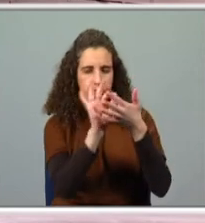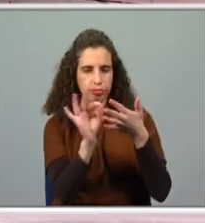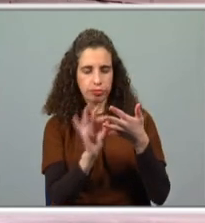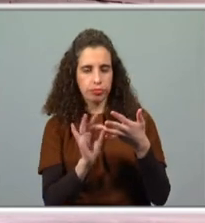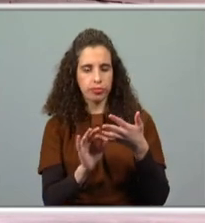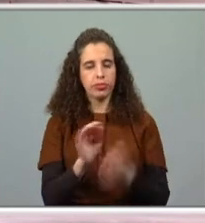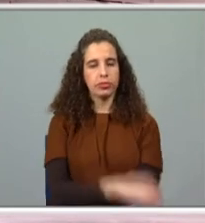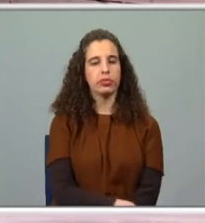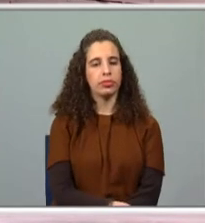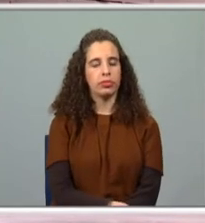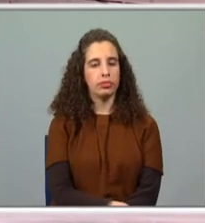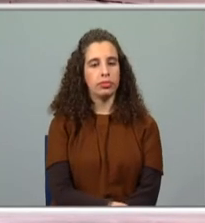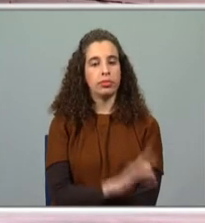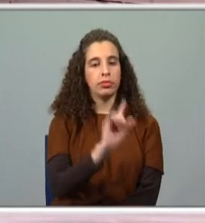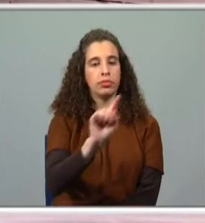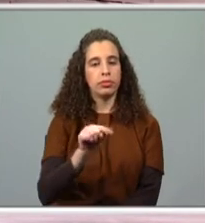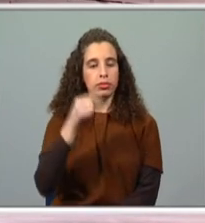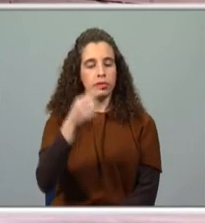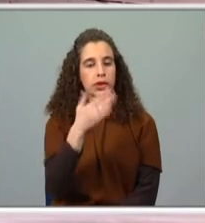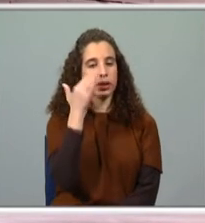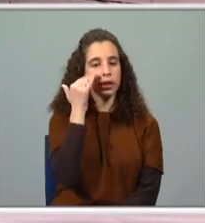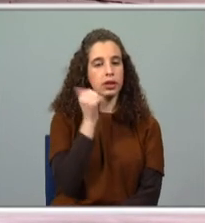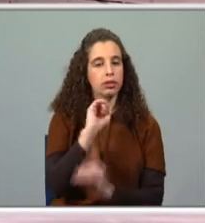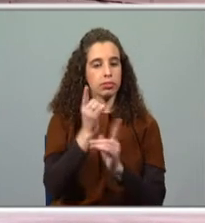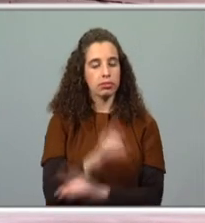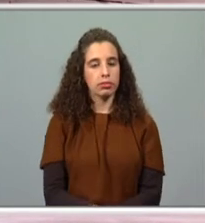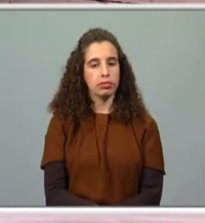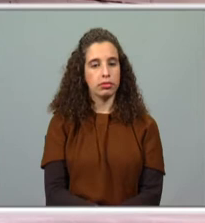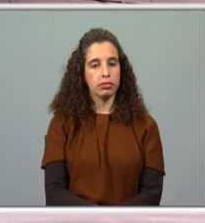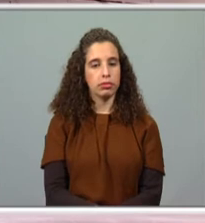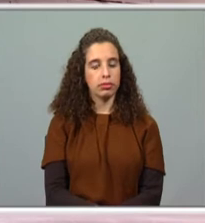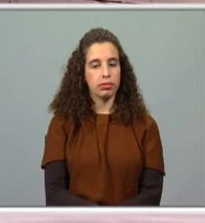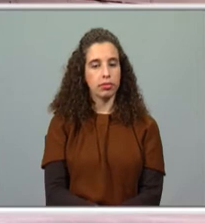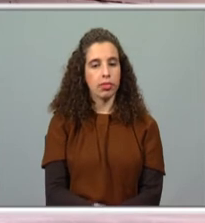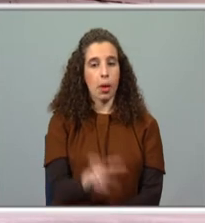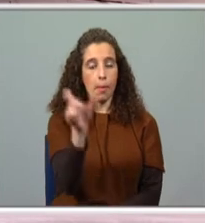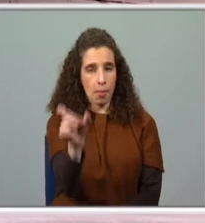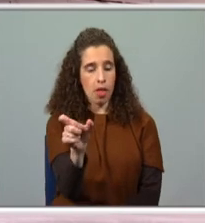passar a descrever e depois vamos tentar o quê Colocar as palavras ou seja fazer 繼續描述，然後我們會嘗試說什麼，即做什麼